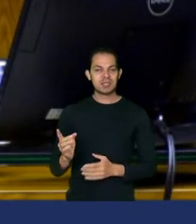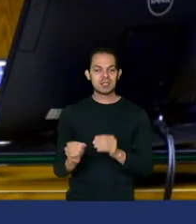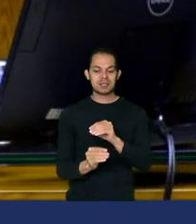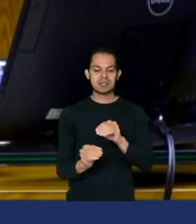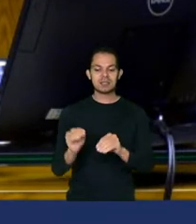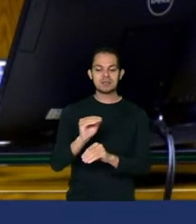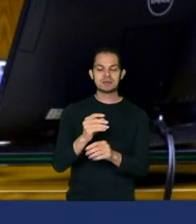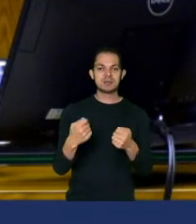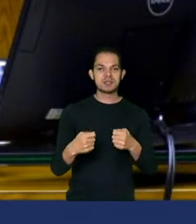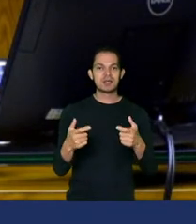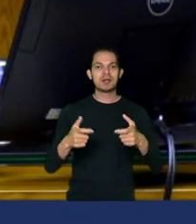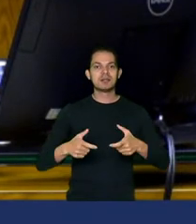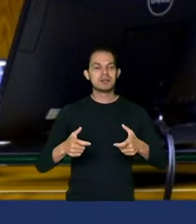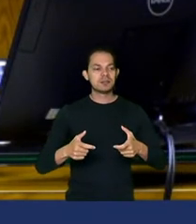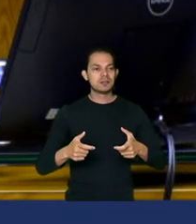PEDIDO, PORQUE IA PEGAR UM